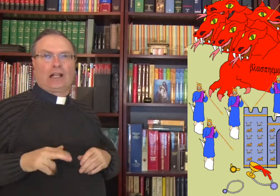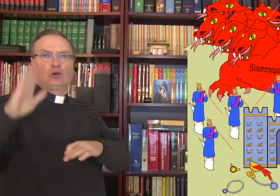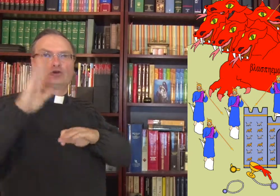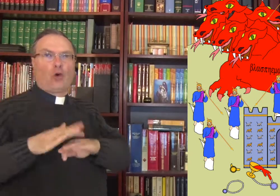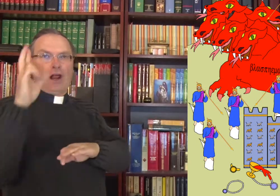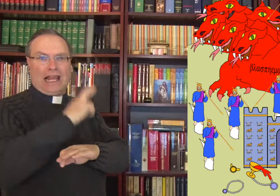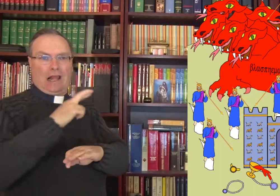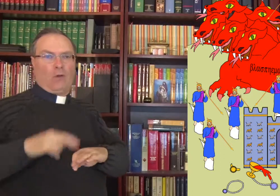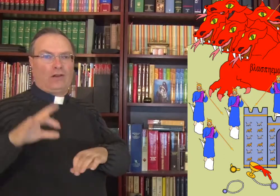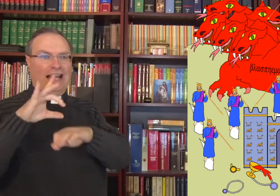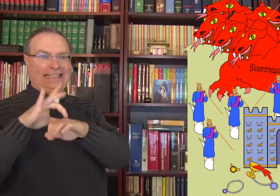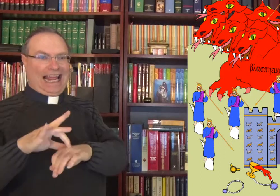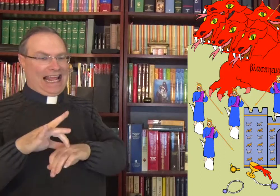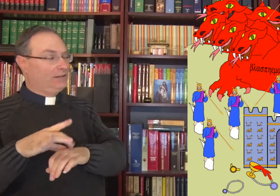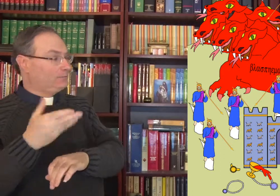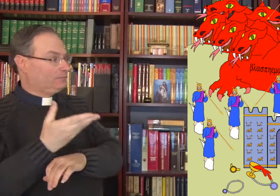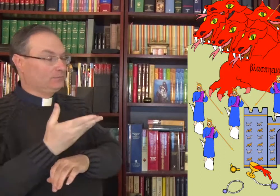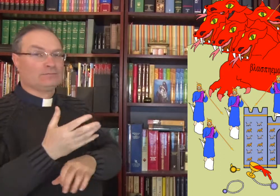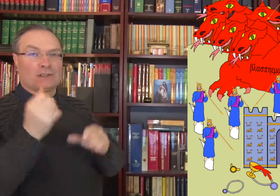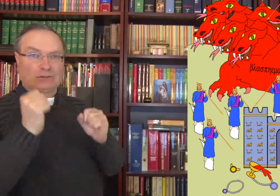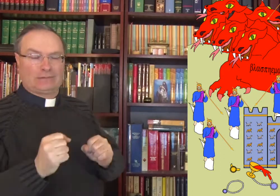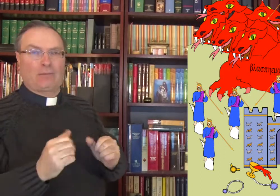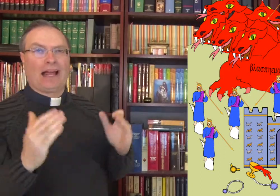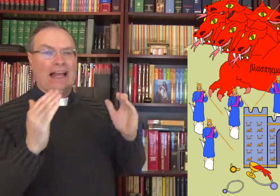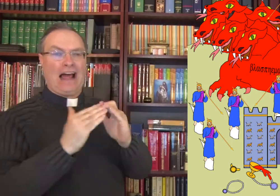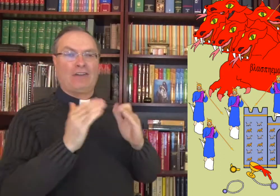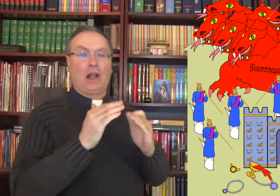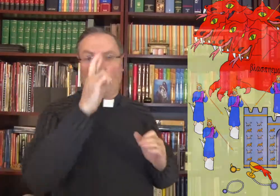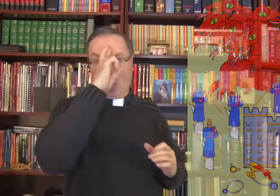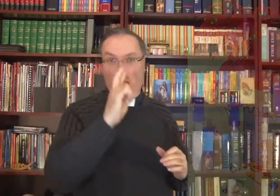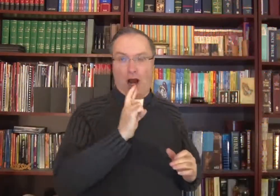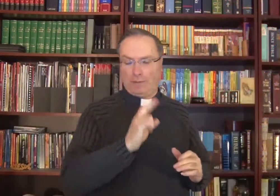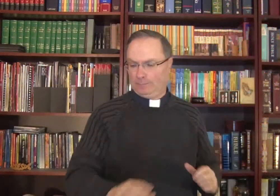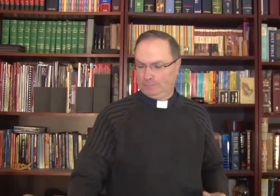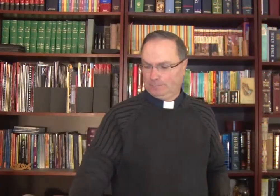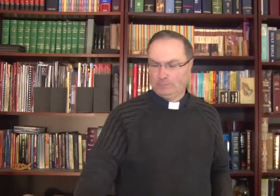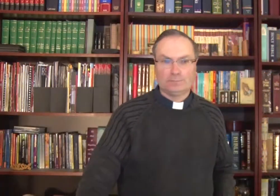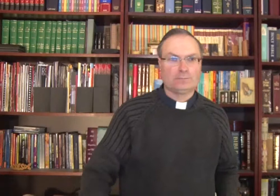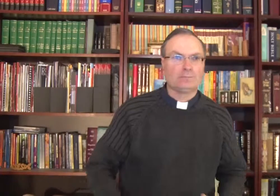sur les rois de la terre.» Possiblement la ville de Rome.